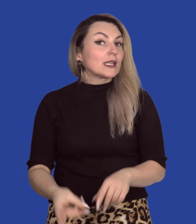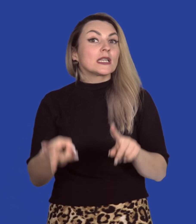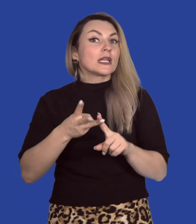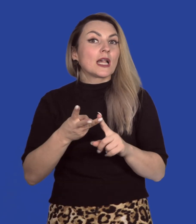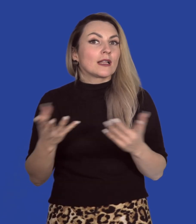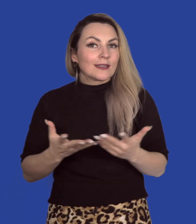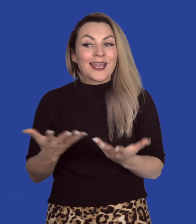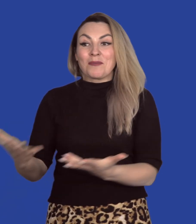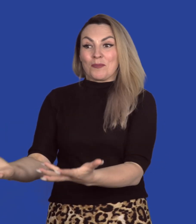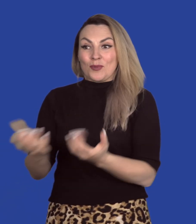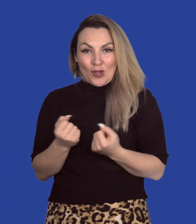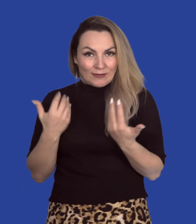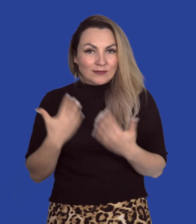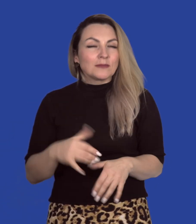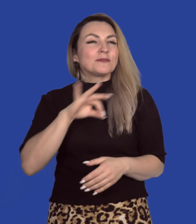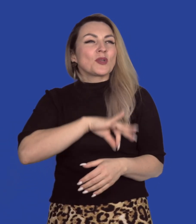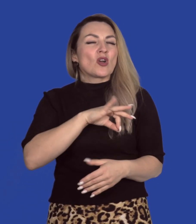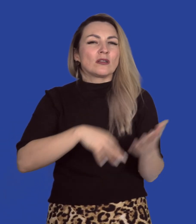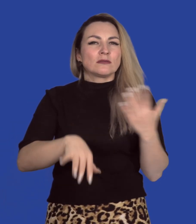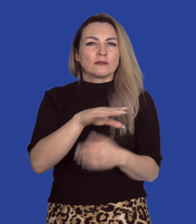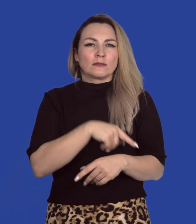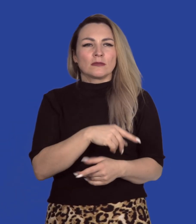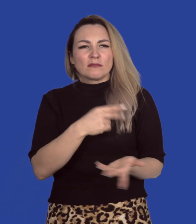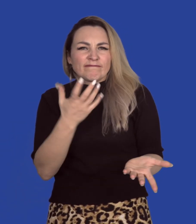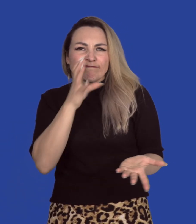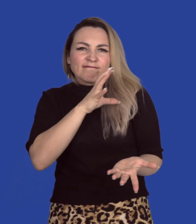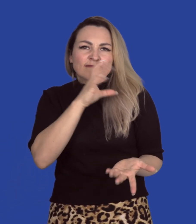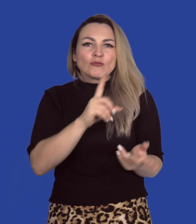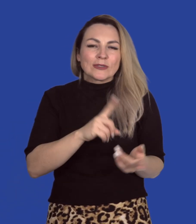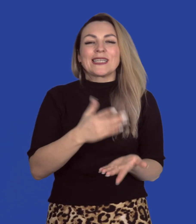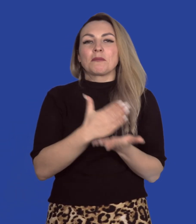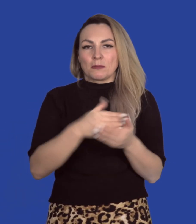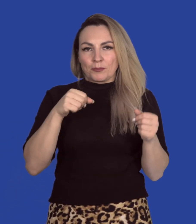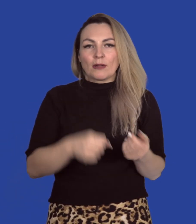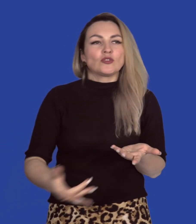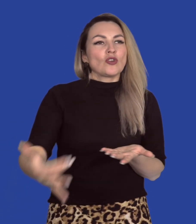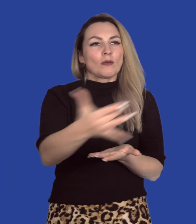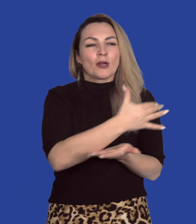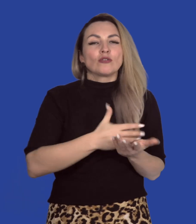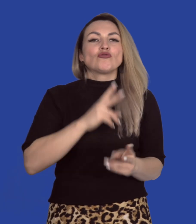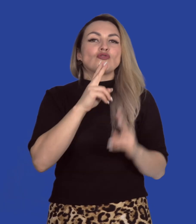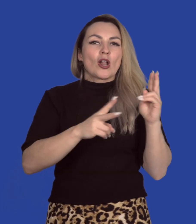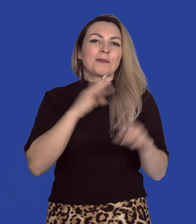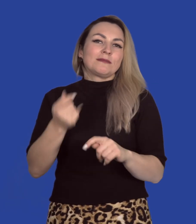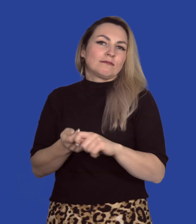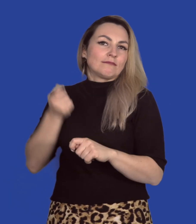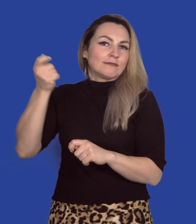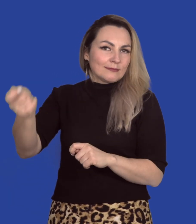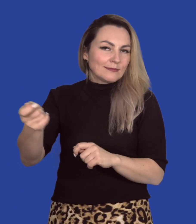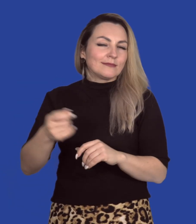Еще это соглашение позволяет председателям РО собирать коллективные жалобы на ТСР.